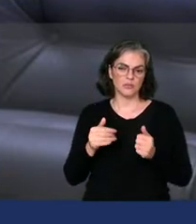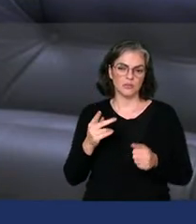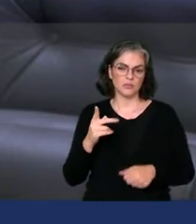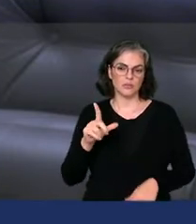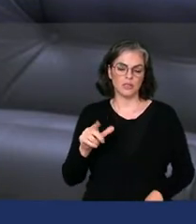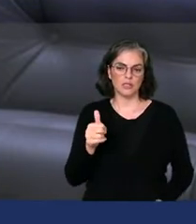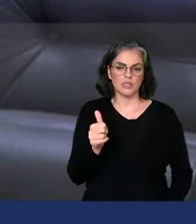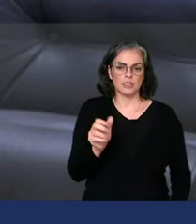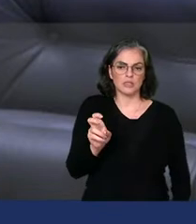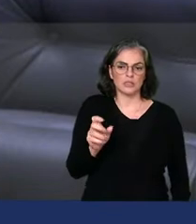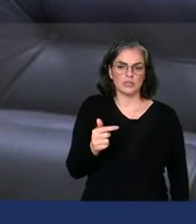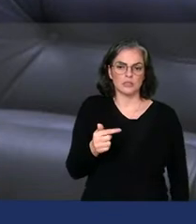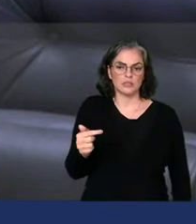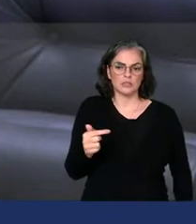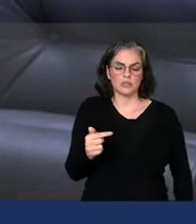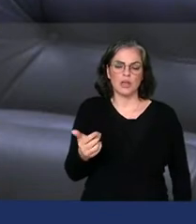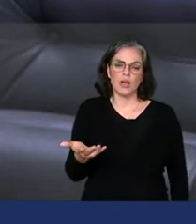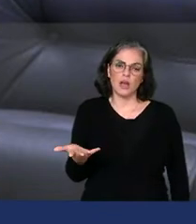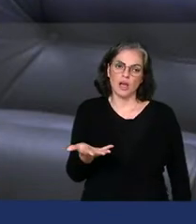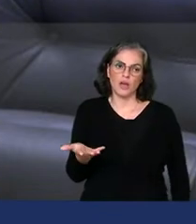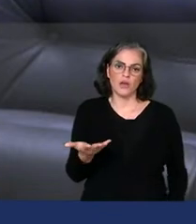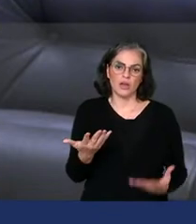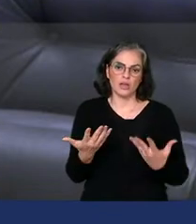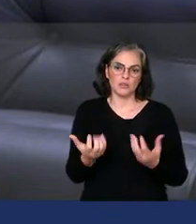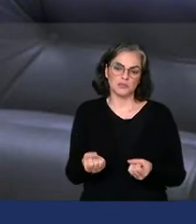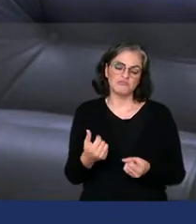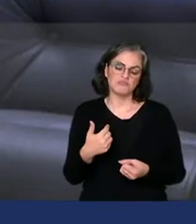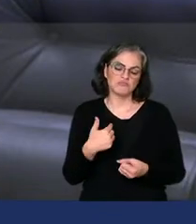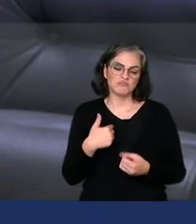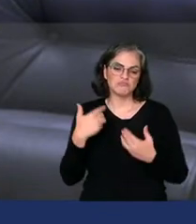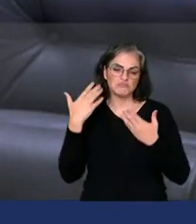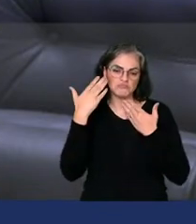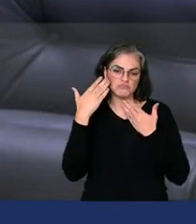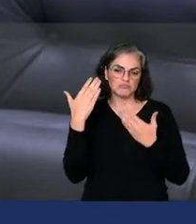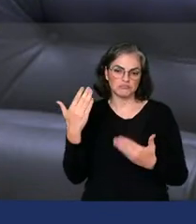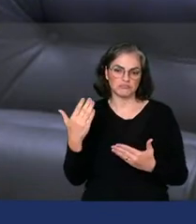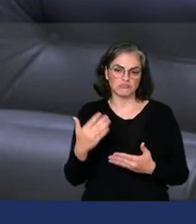CELSO SABINO, PLEITO QUE HAVIA FEITO ATRAVÀS DO PL 1577, FOI ACATADO, MINHA PROFUNDA